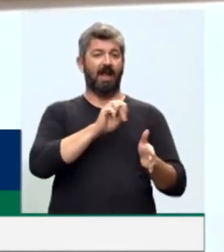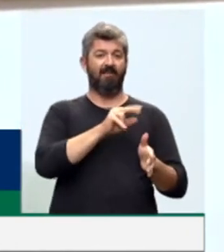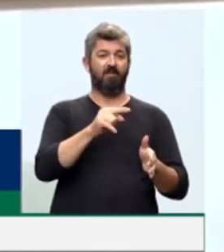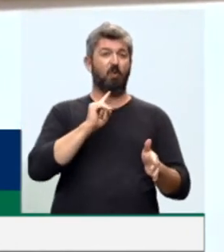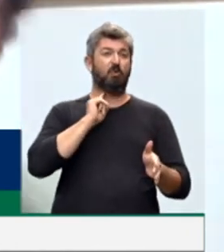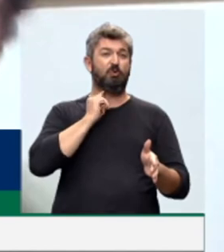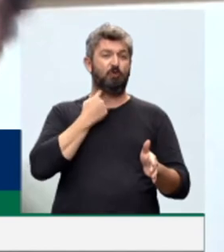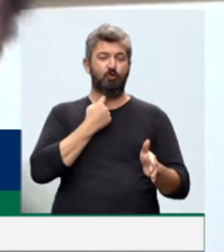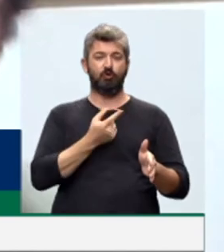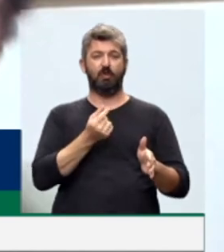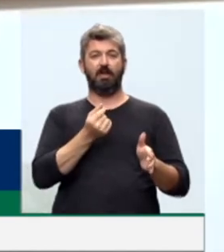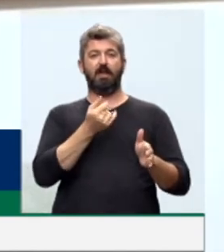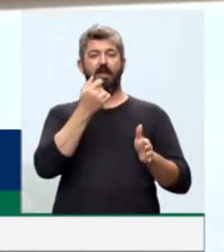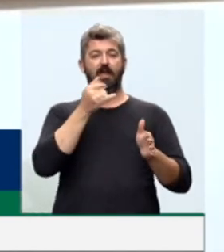O SUBSÍDIO DA ENERGIA LIMPA,